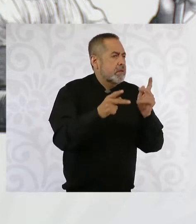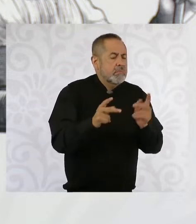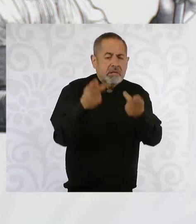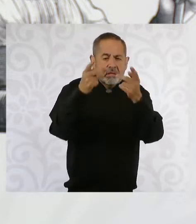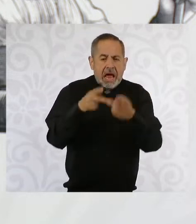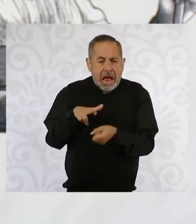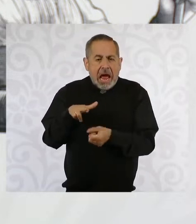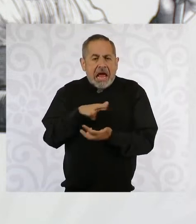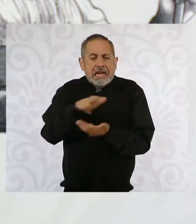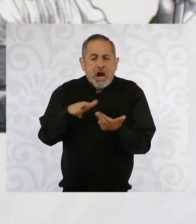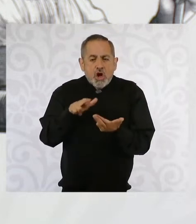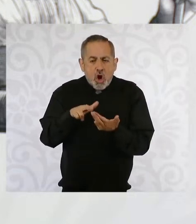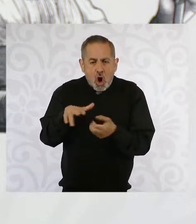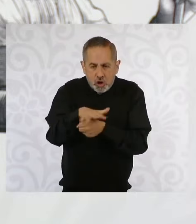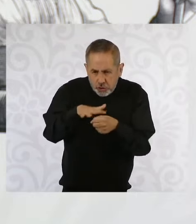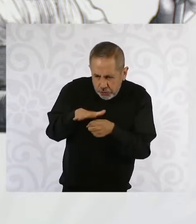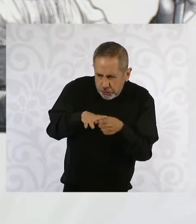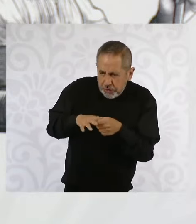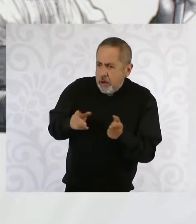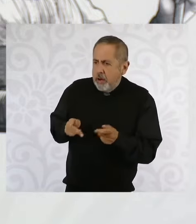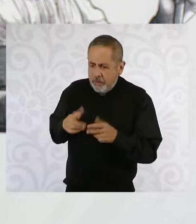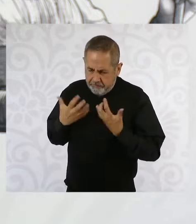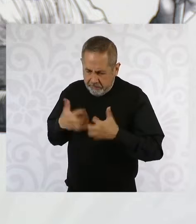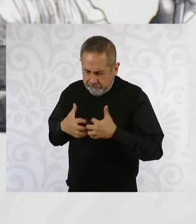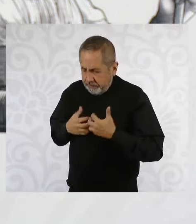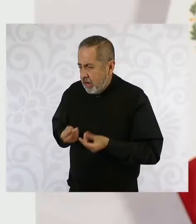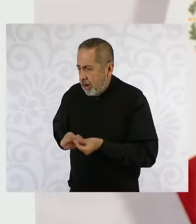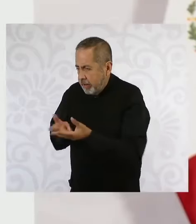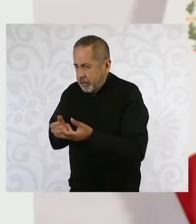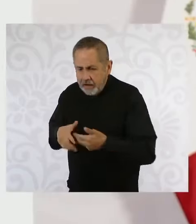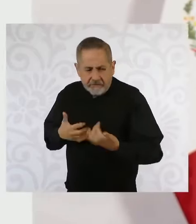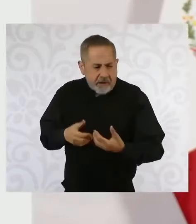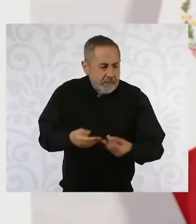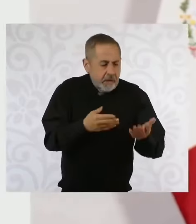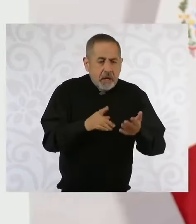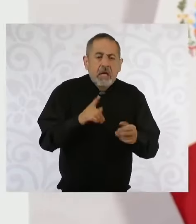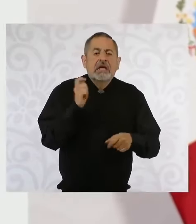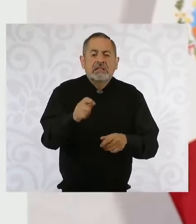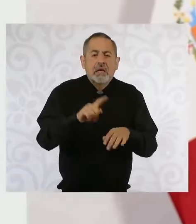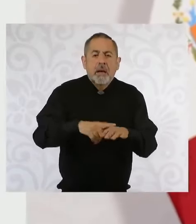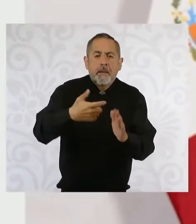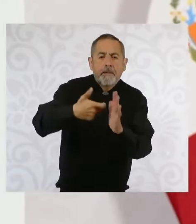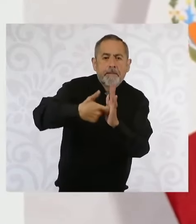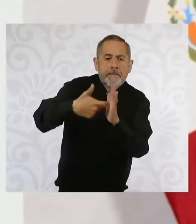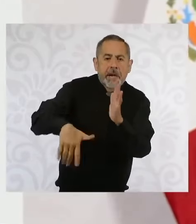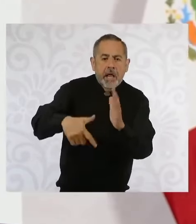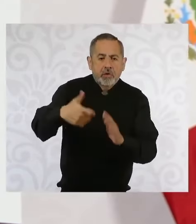que nos permitan poder proveer a más bajo costo el vehículo Entonces ese es el avance hasta ahora de